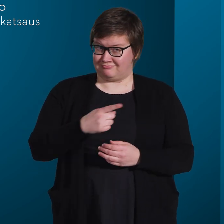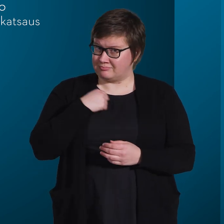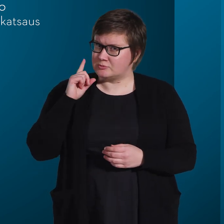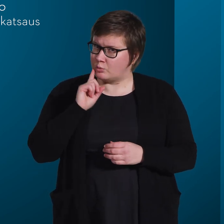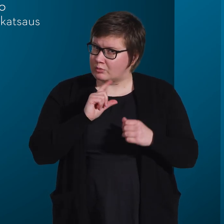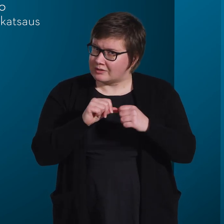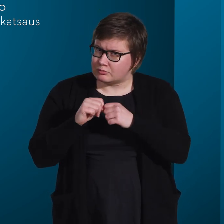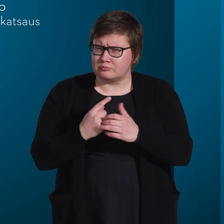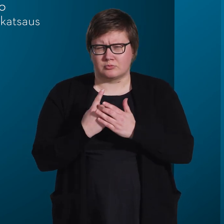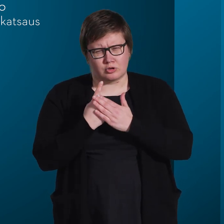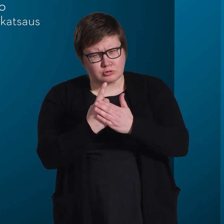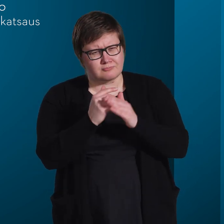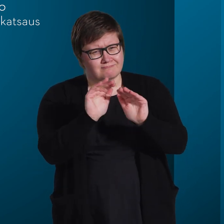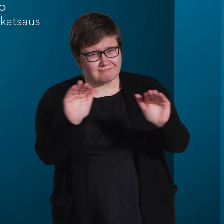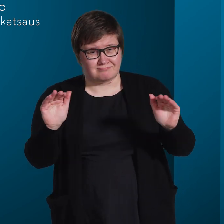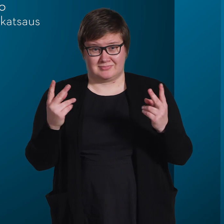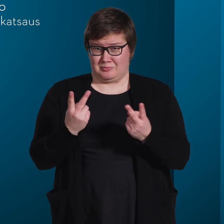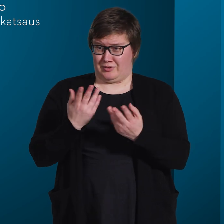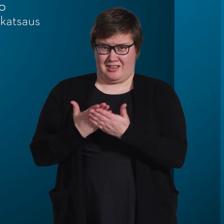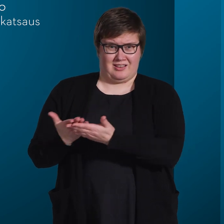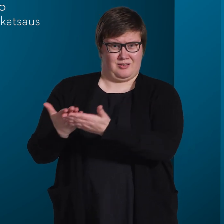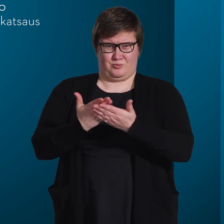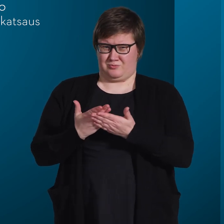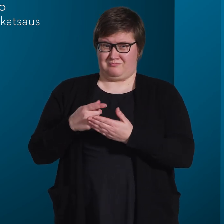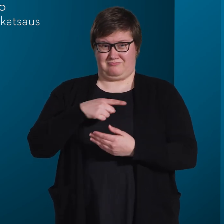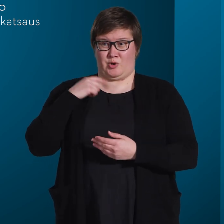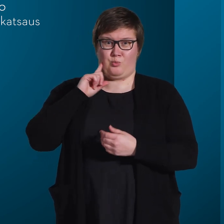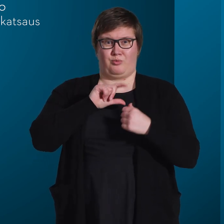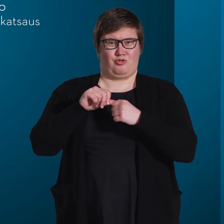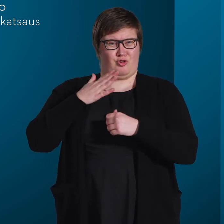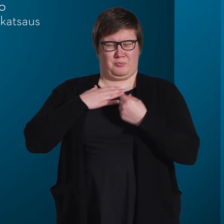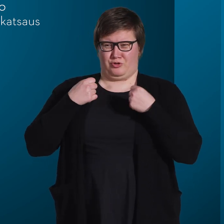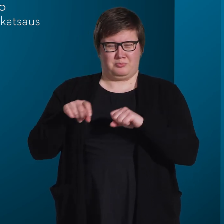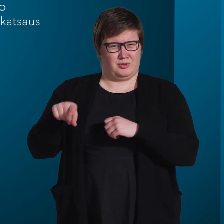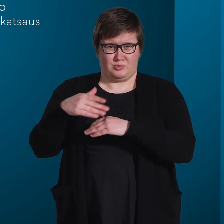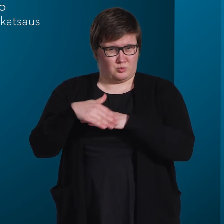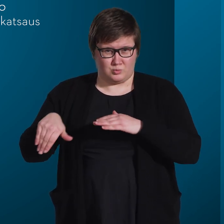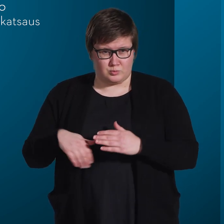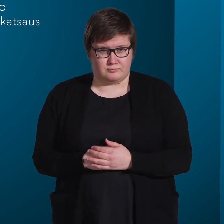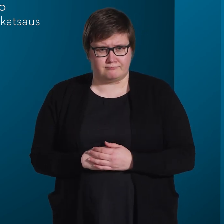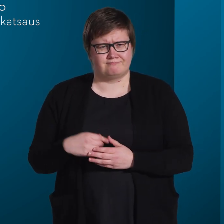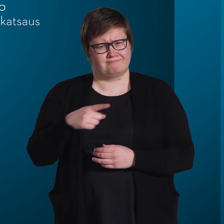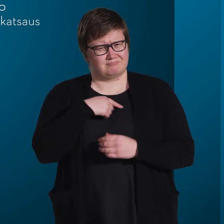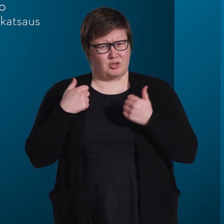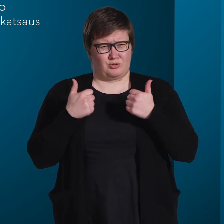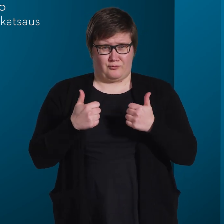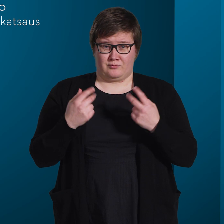Kuurojen Liitto korostaa, ettei tämä ole Kuurojen Liiton toimintaa ja toivoo, -